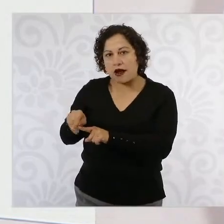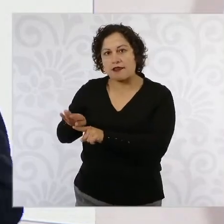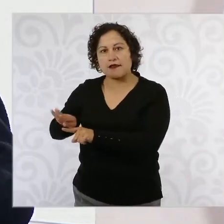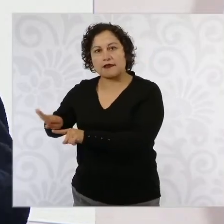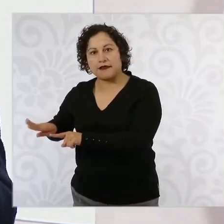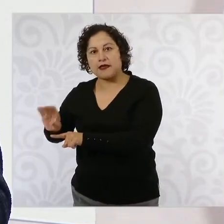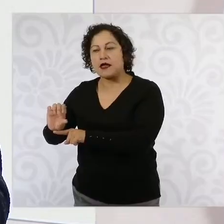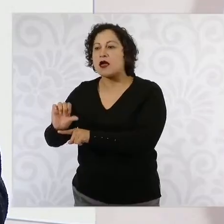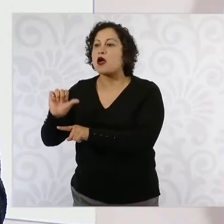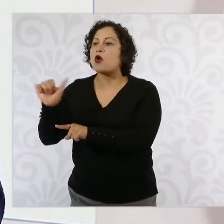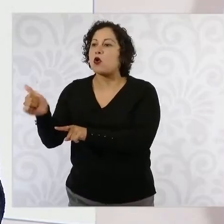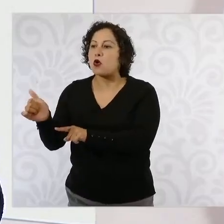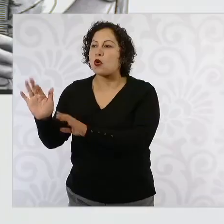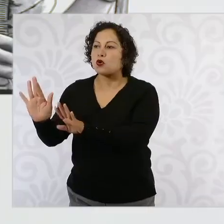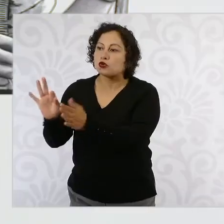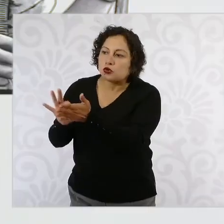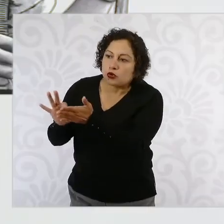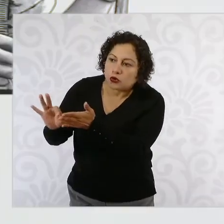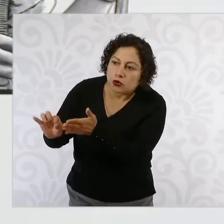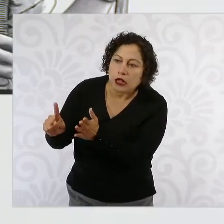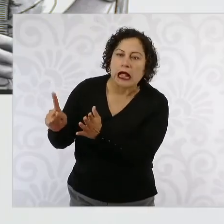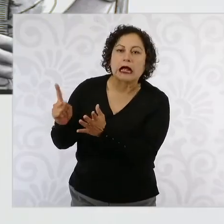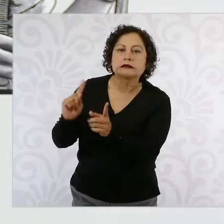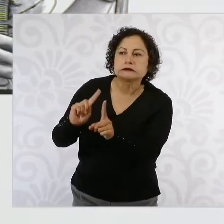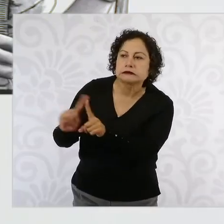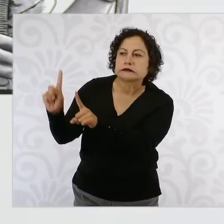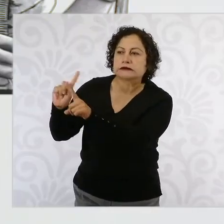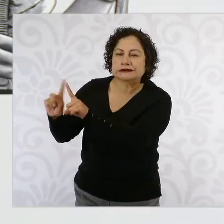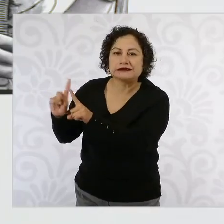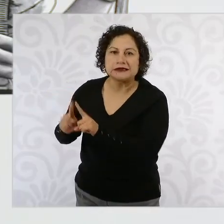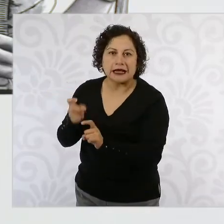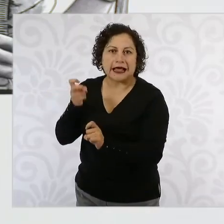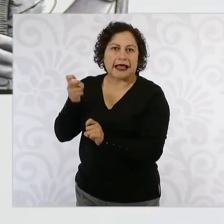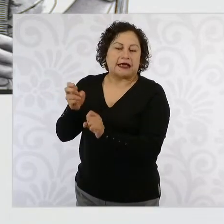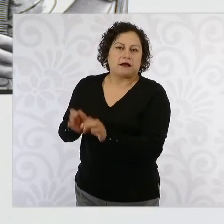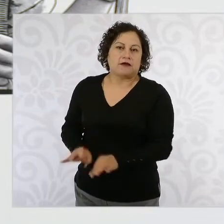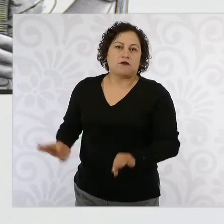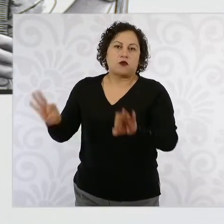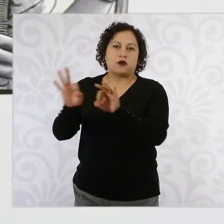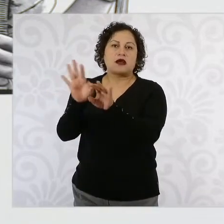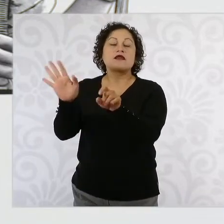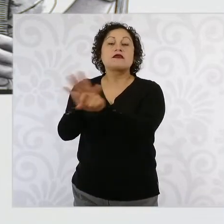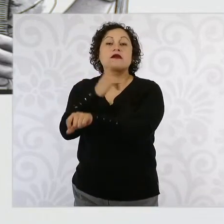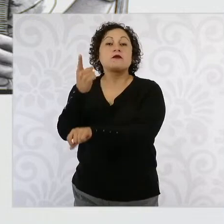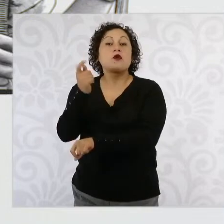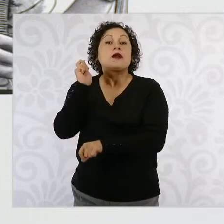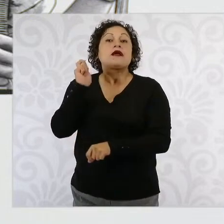en la siguiente cosecha eso es muy importante porque no depende el campesino de comprarle a